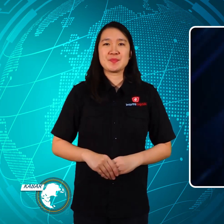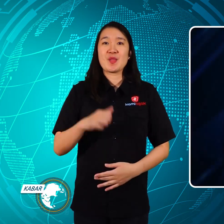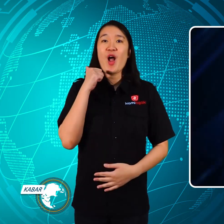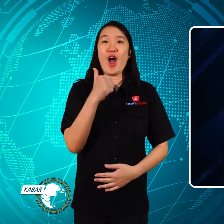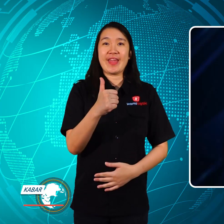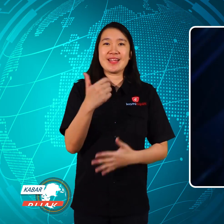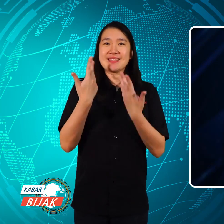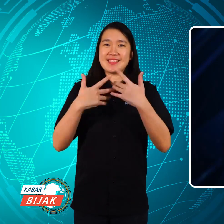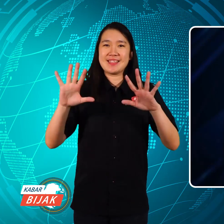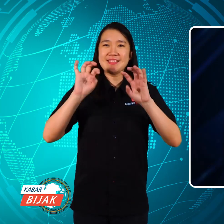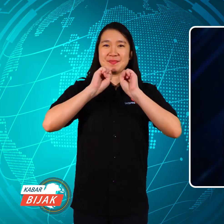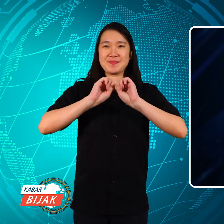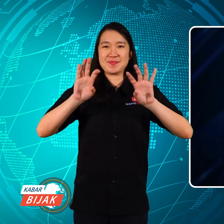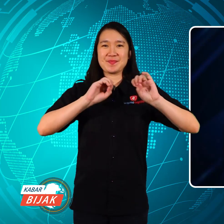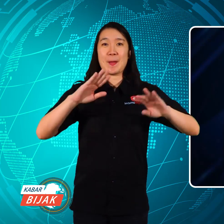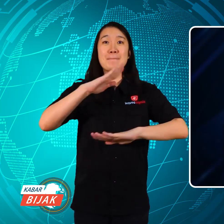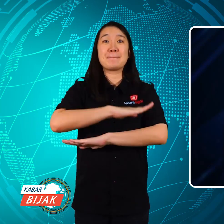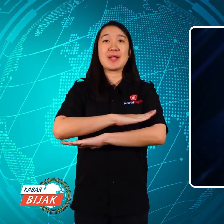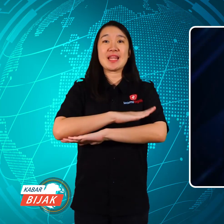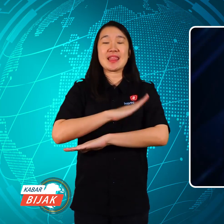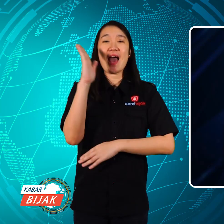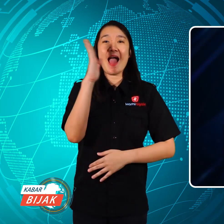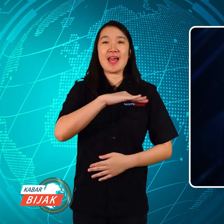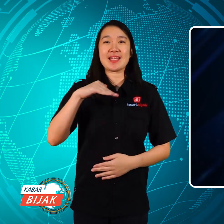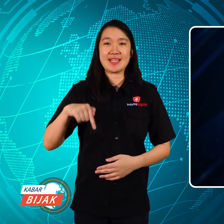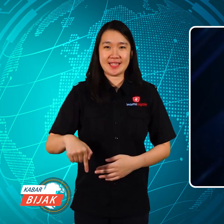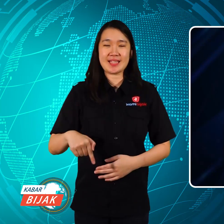Oke selesai informasi berita hari ini.